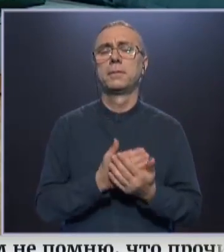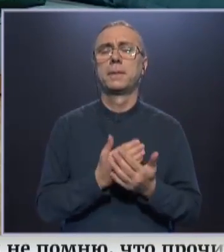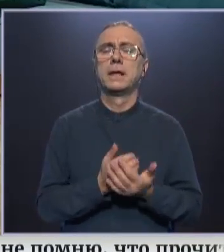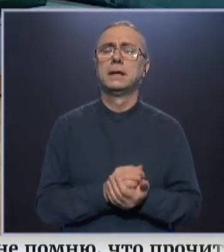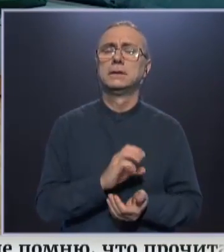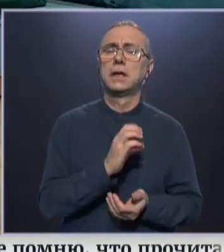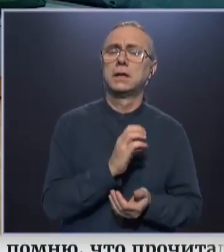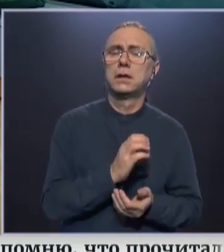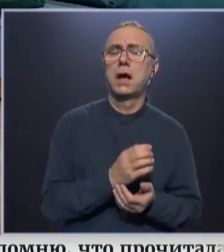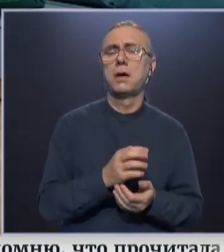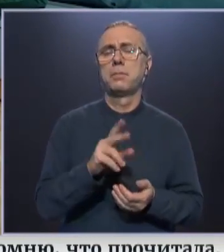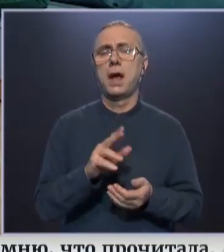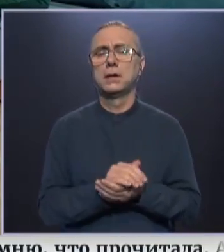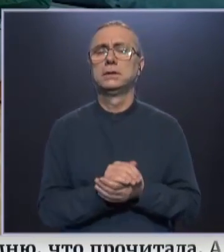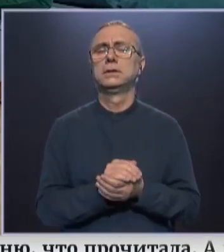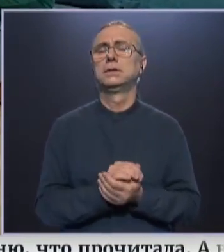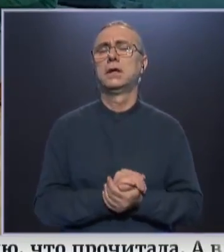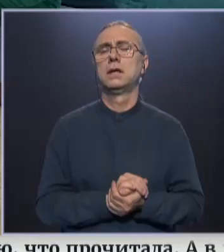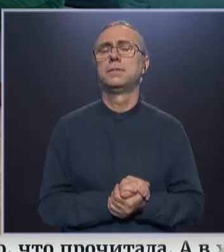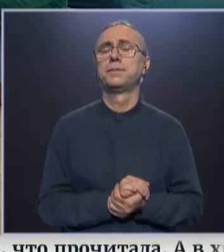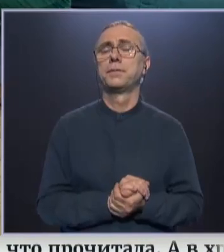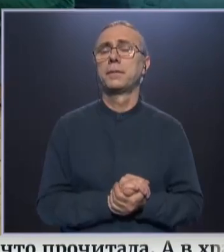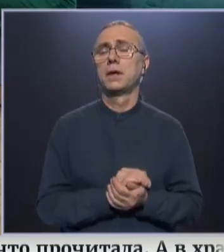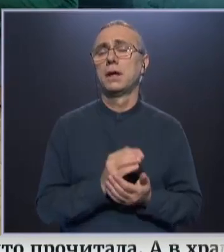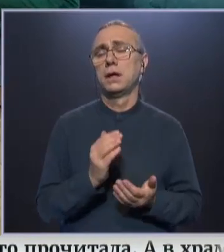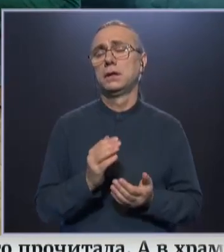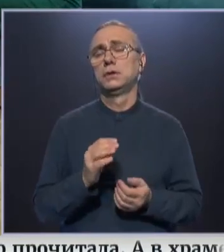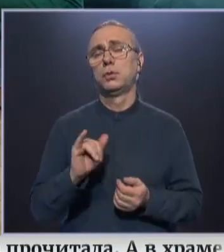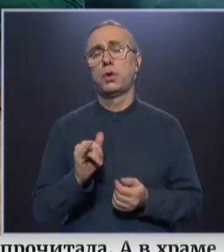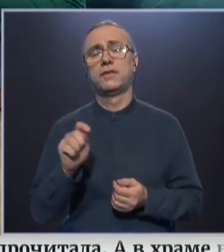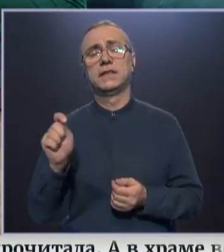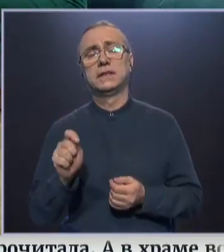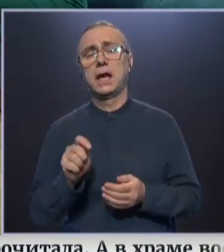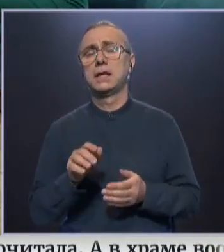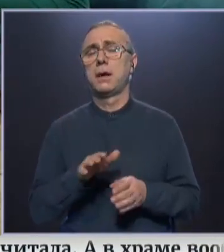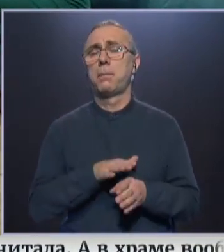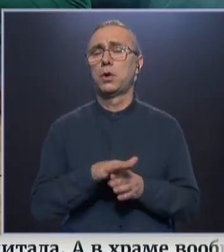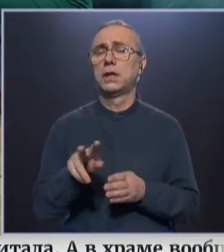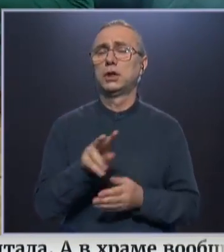накануне субботы и суббота с воскресением полной литургии Так что это вовсе никому не казалось слишком часто